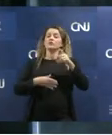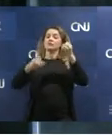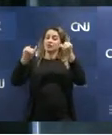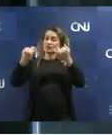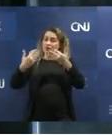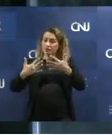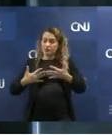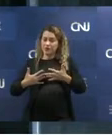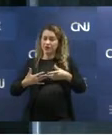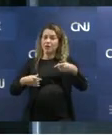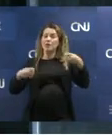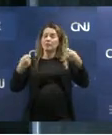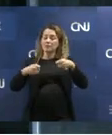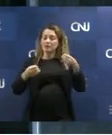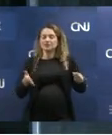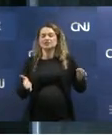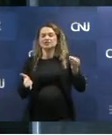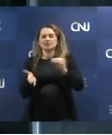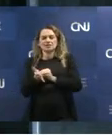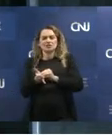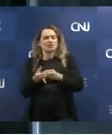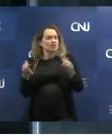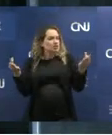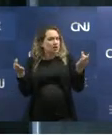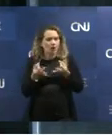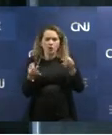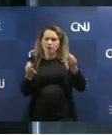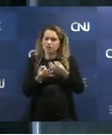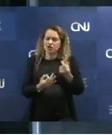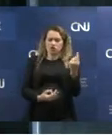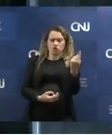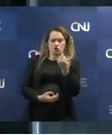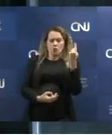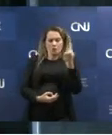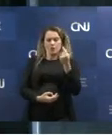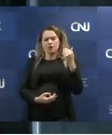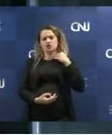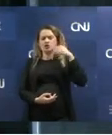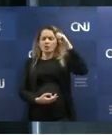É muito injusto debitar somente a magistrada uma morosidade tão exacerbada